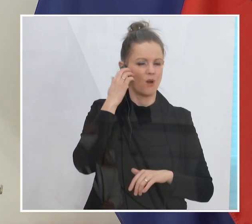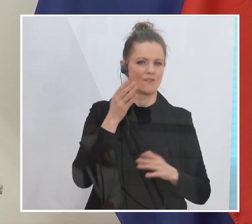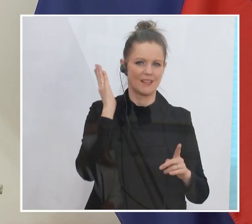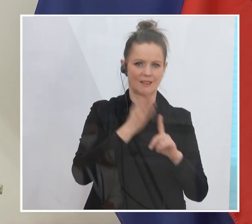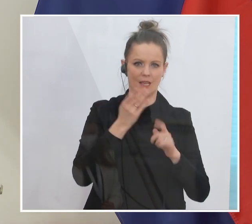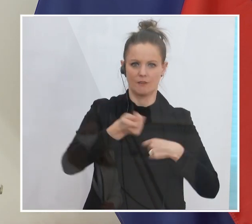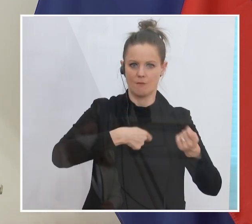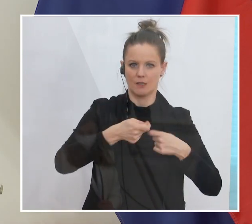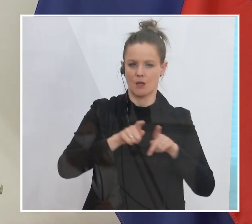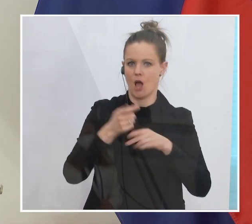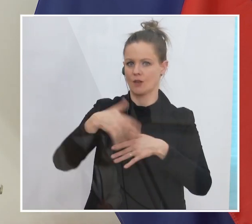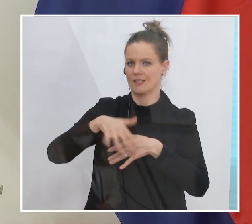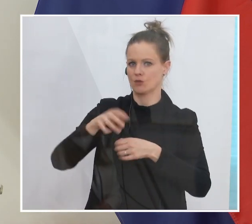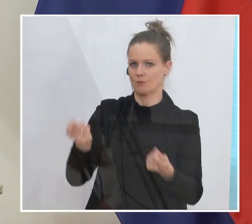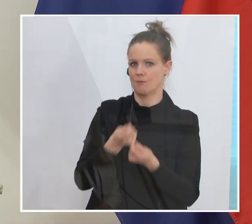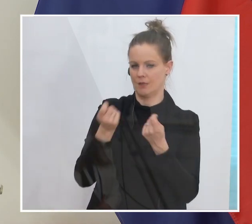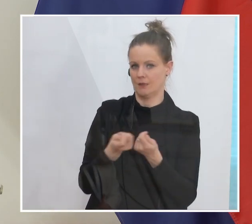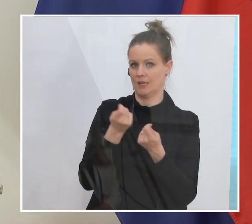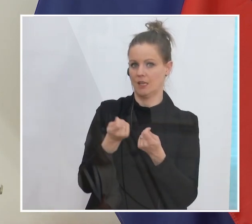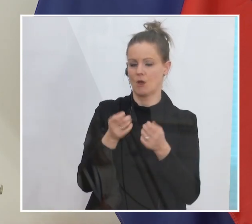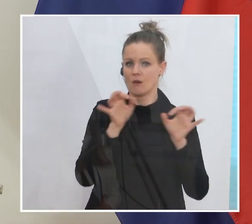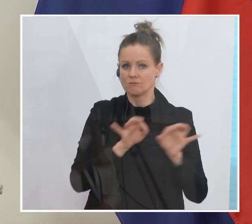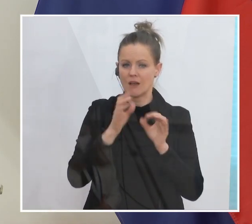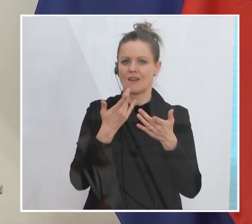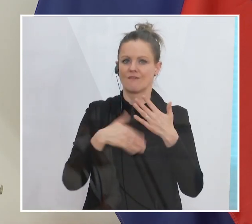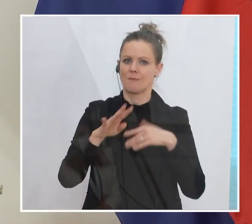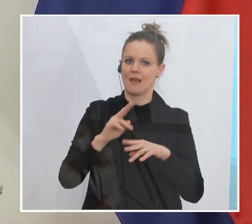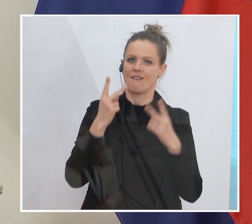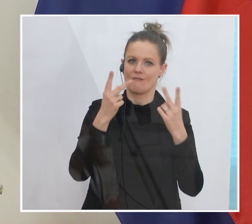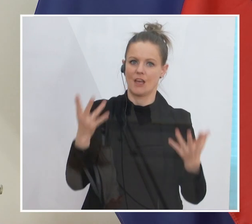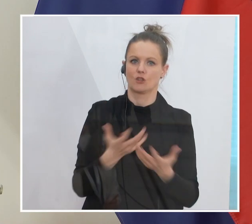für Gastronomiebetriebe und -manufakturen, eine höhere Wertschöpfung bringen soll,